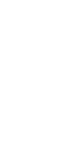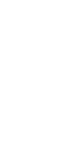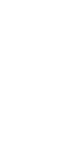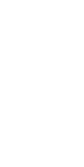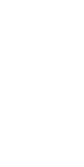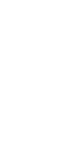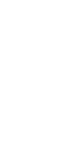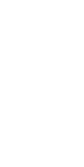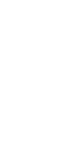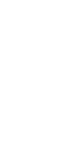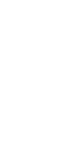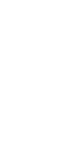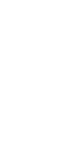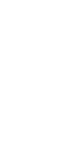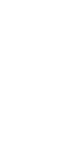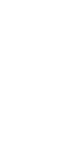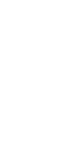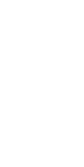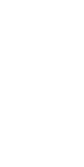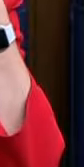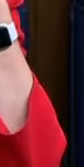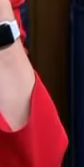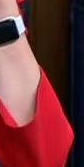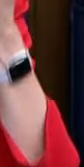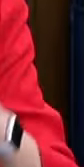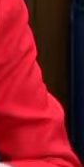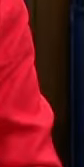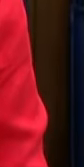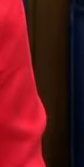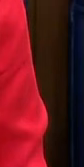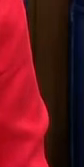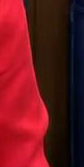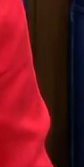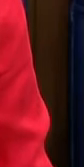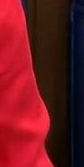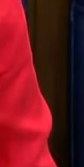mismos impuestos o más que él posiblemente lo que no lo que nos estemos encontrando es una